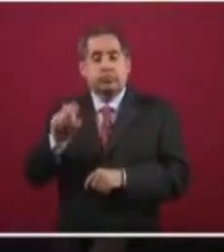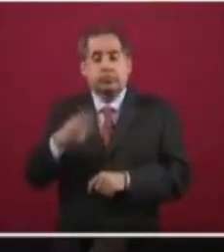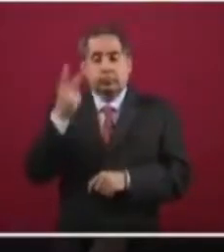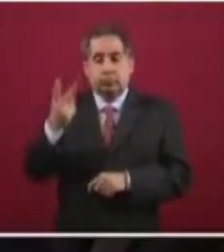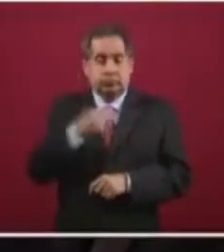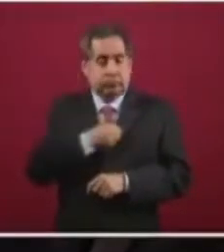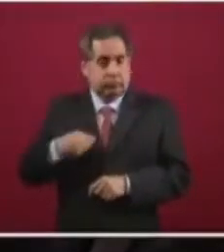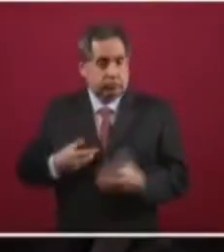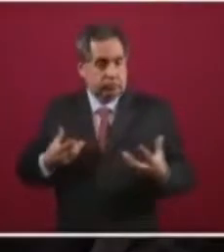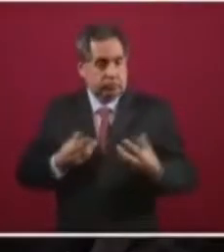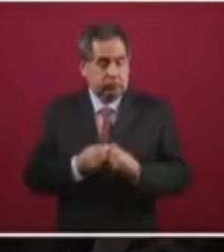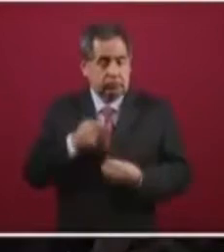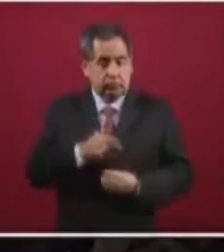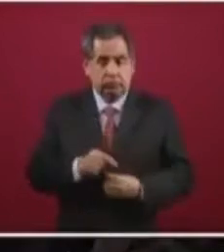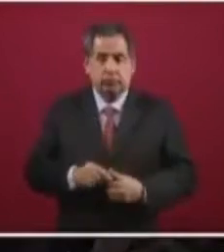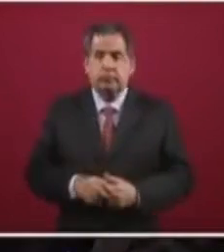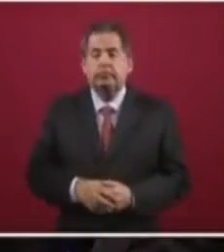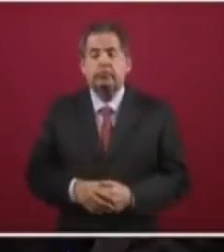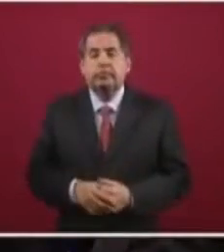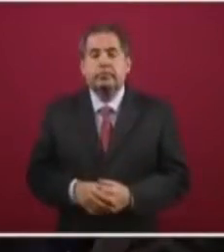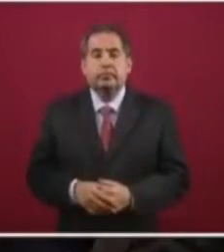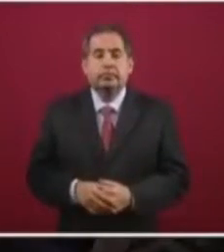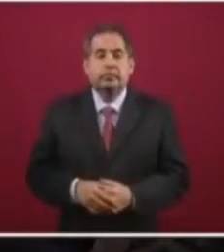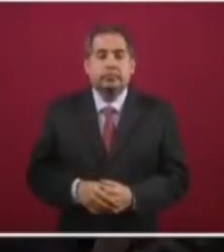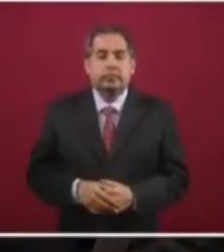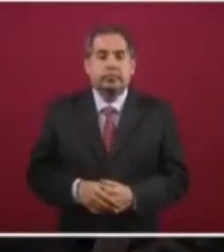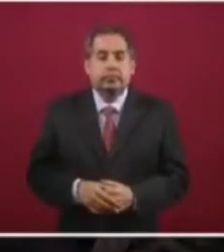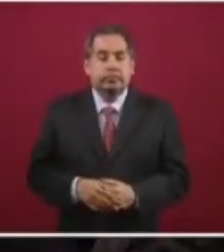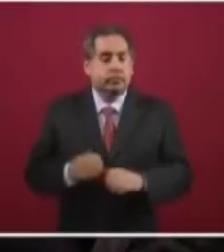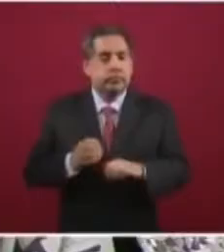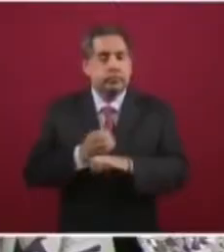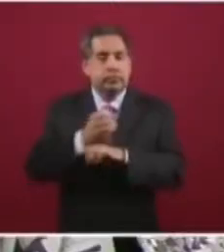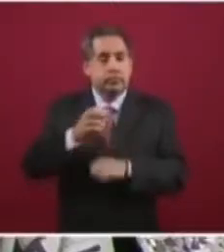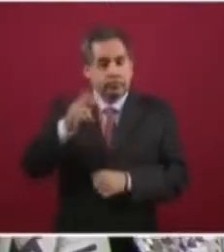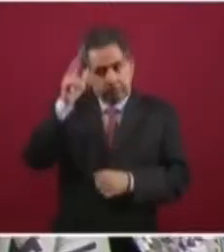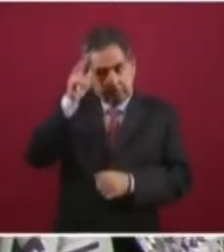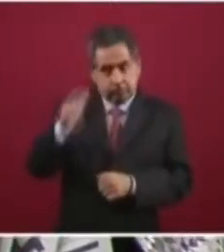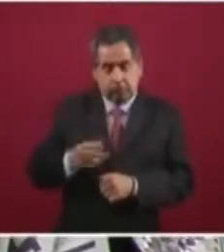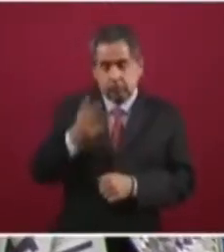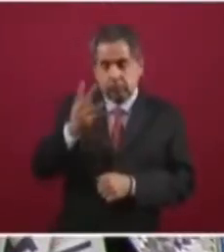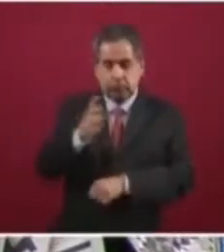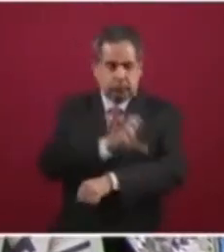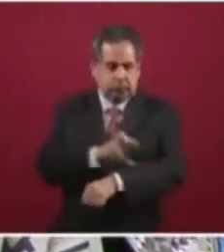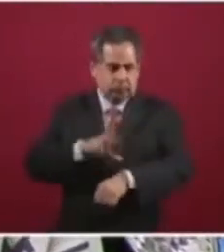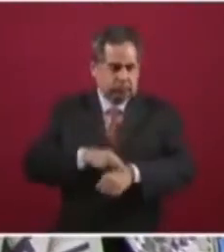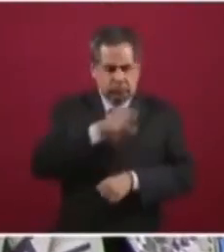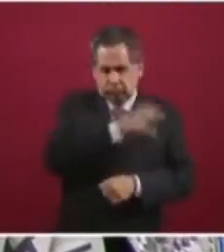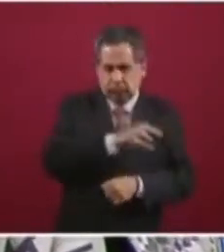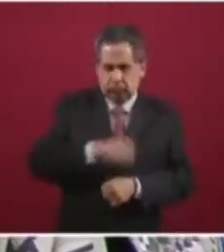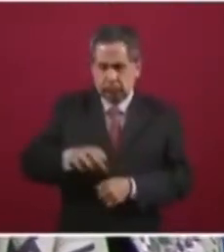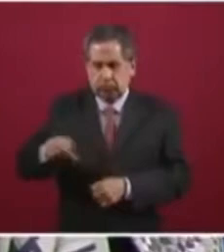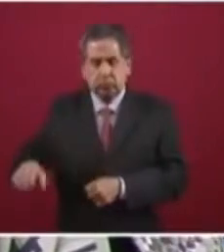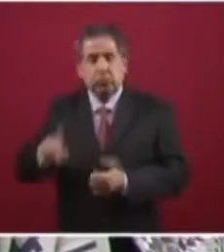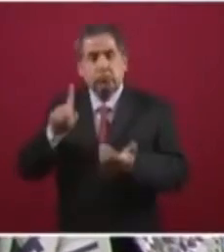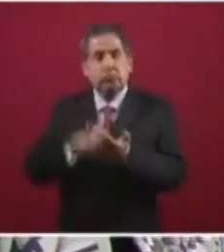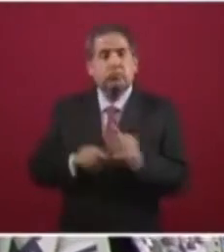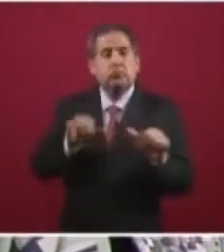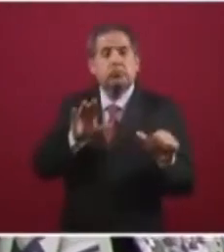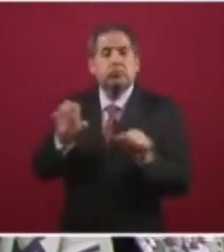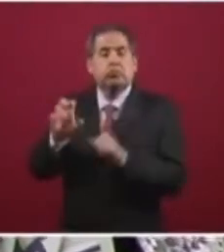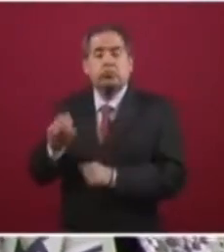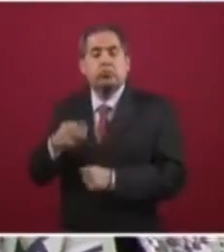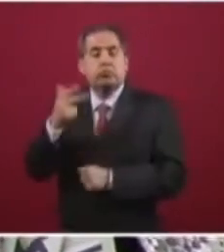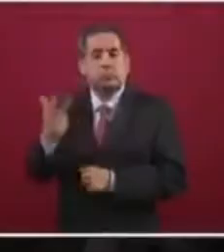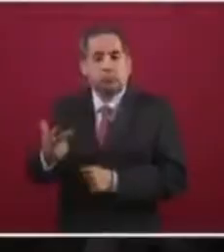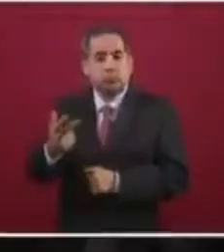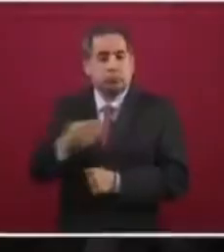El estado de Hidalgo tiene cuatro coordinaciones regionales con mil 608 elementos de la Guardia